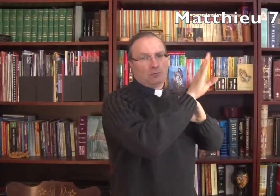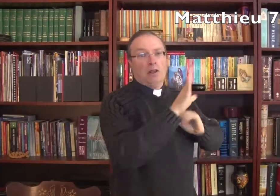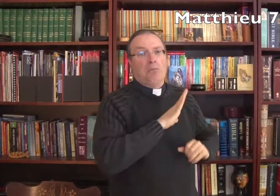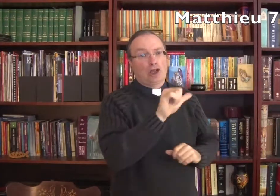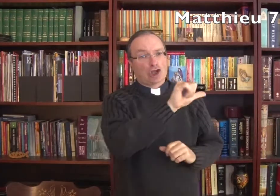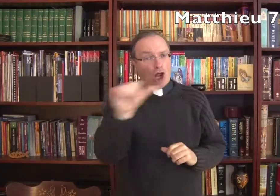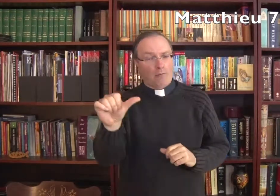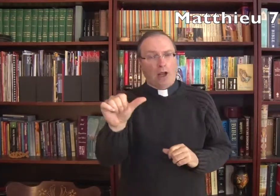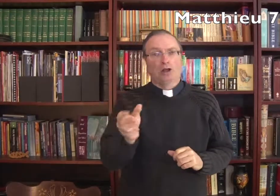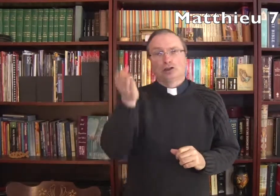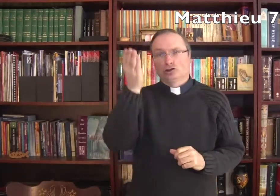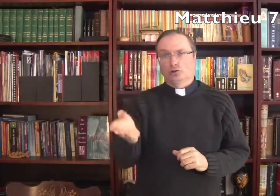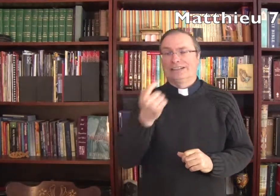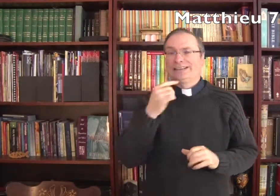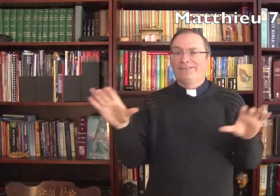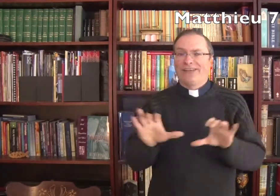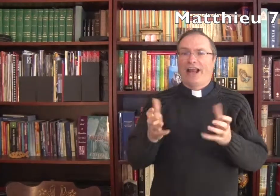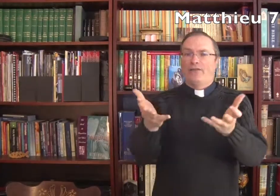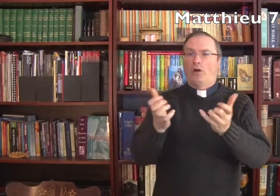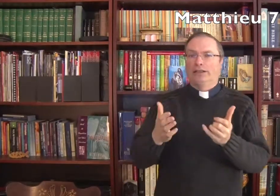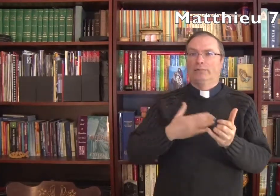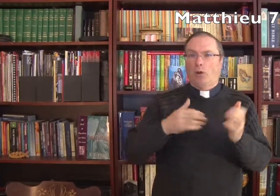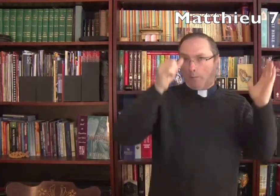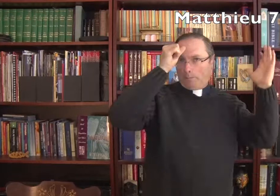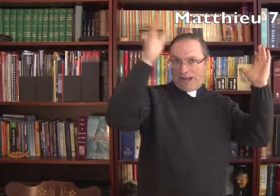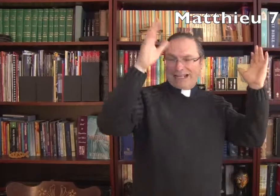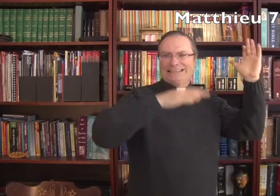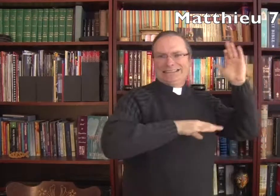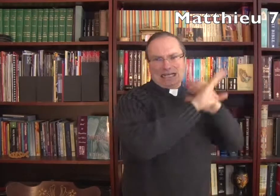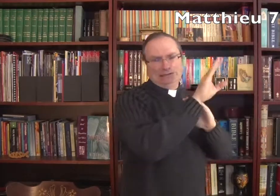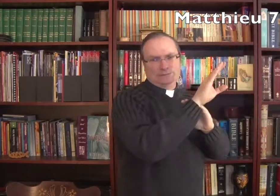mais seulement celui qui fait la volonté de mon Père céleste.